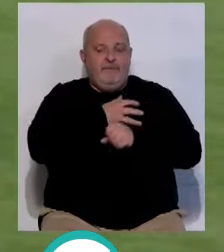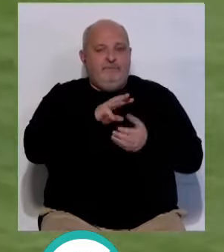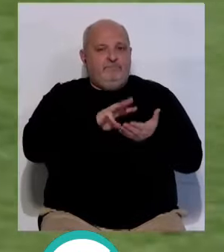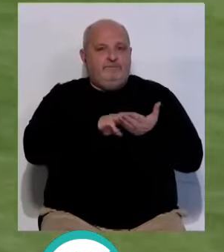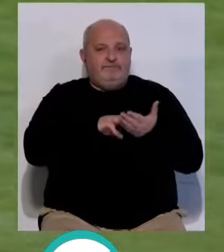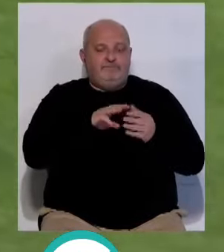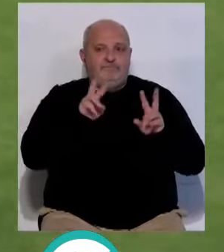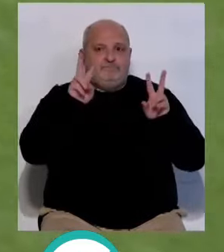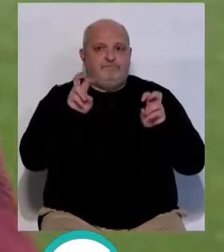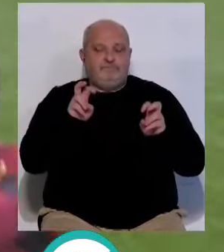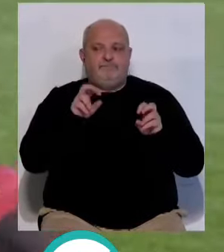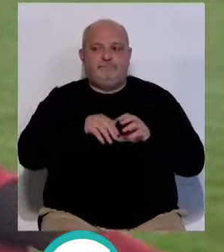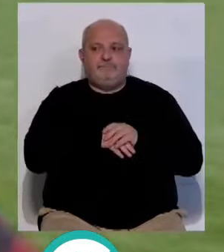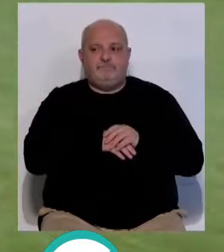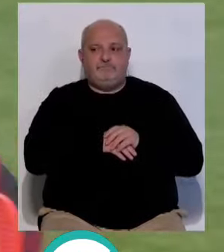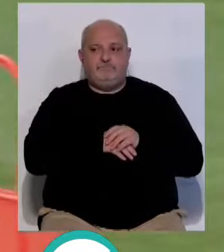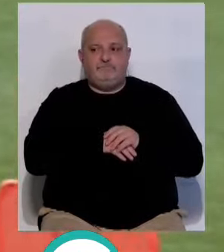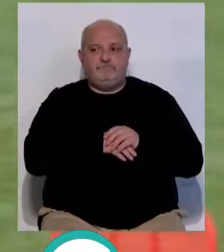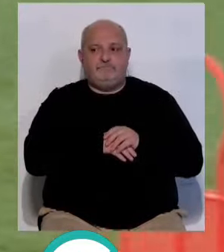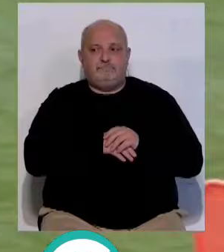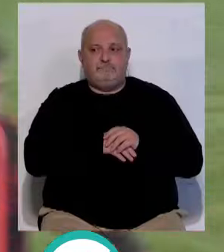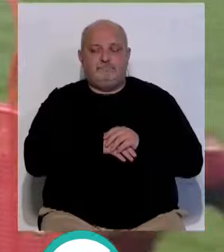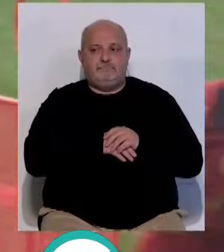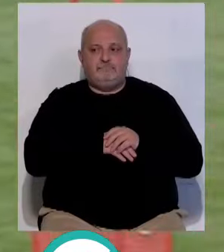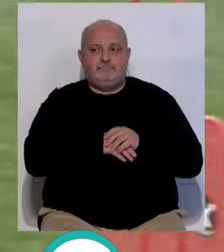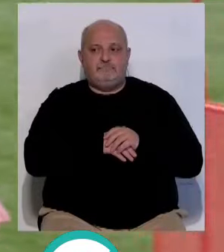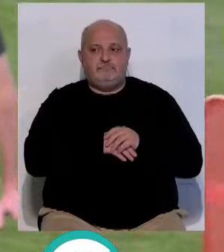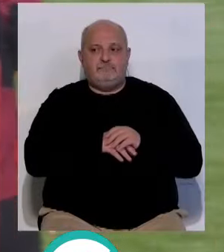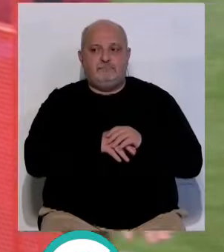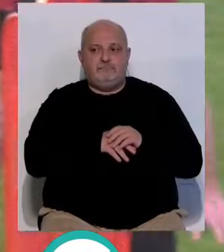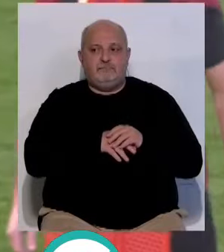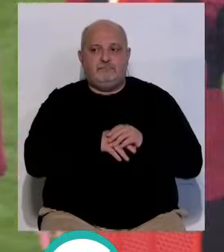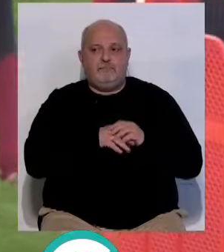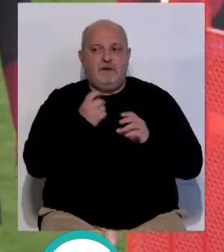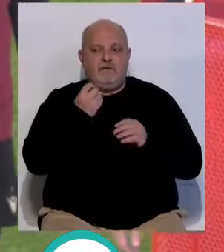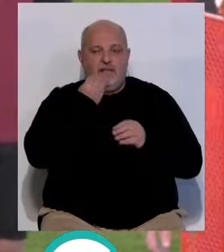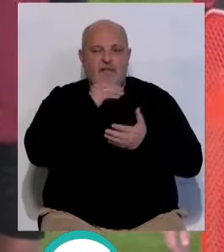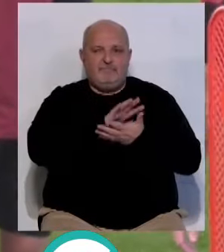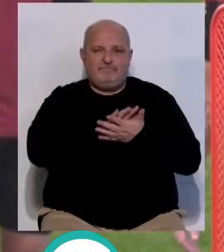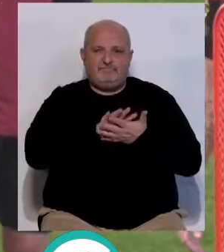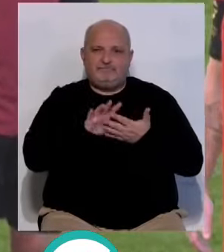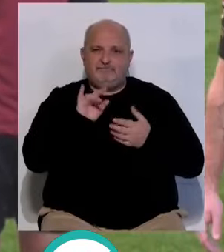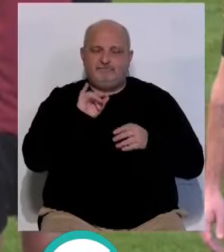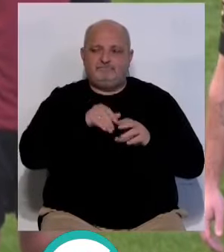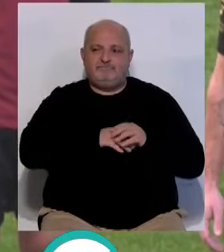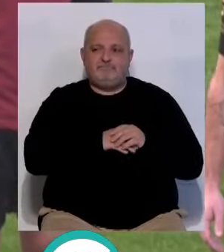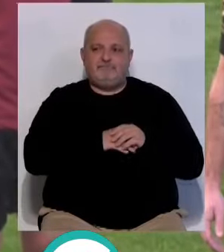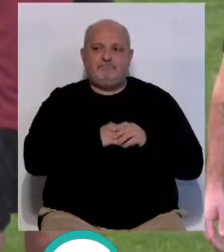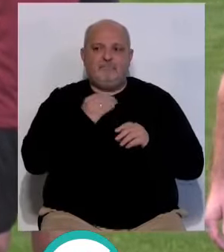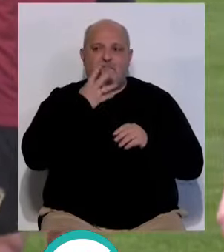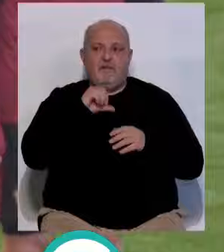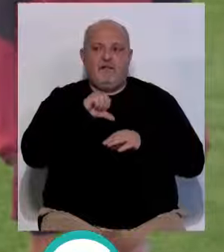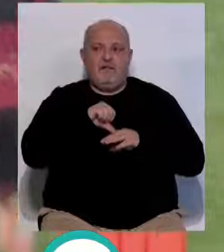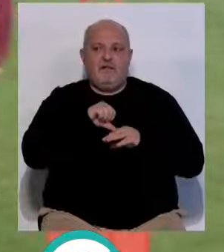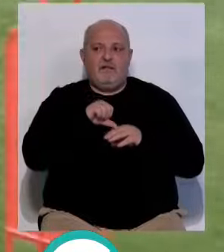eh se echa en falta eh se echa en falta es que el mejor central cuando